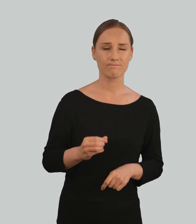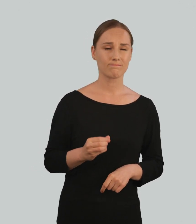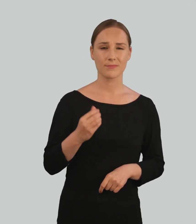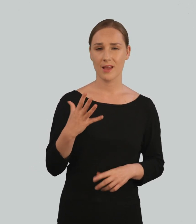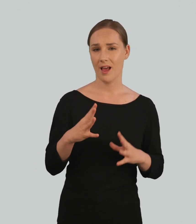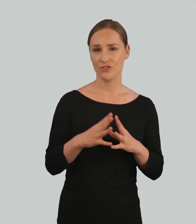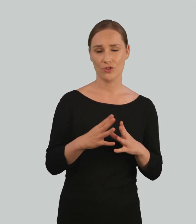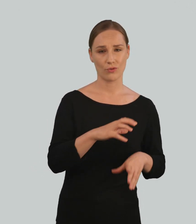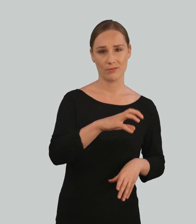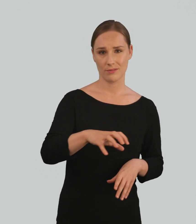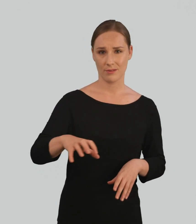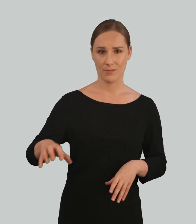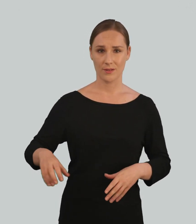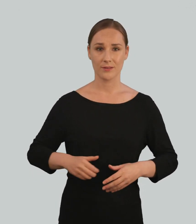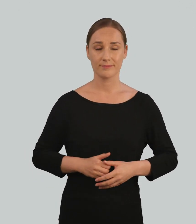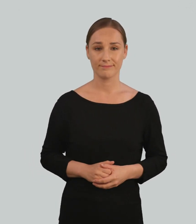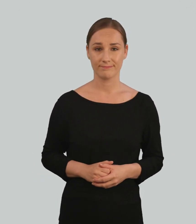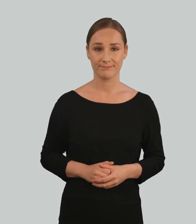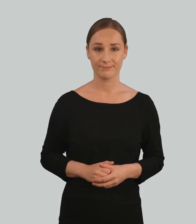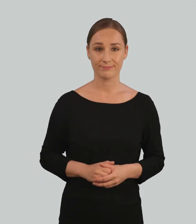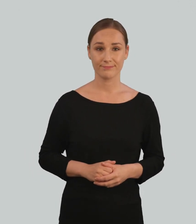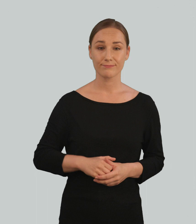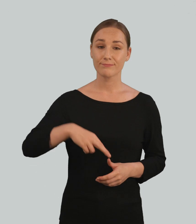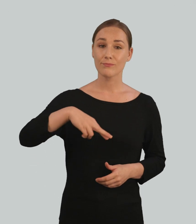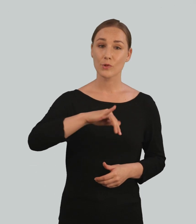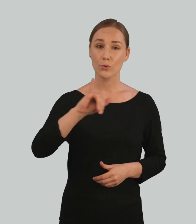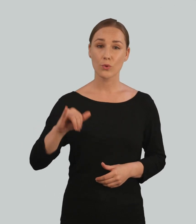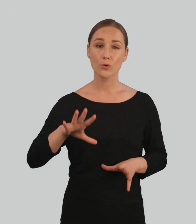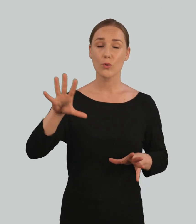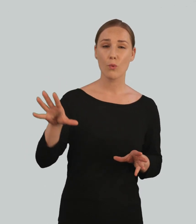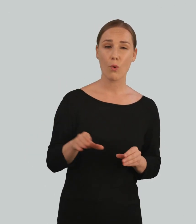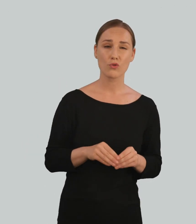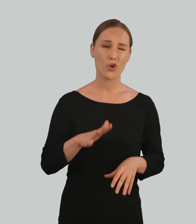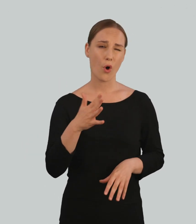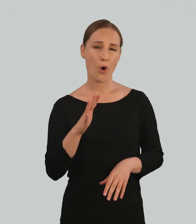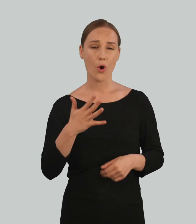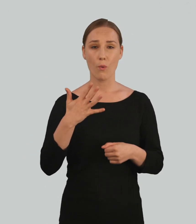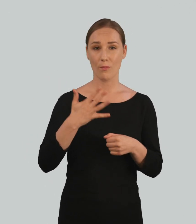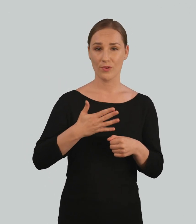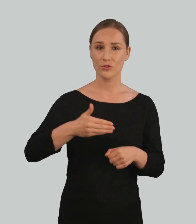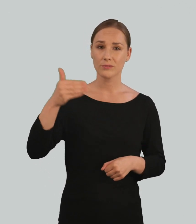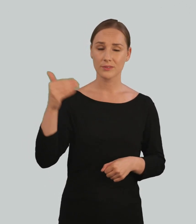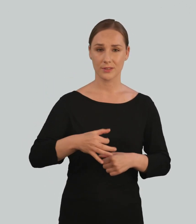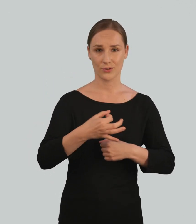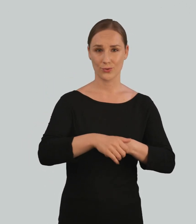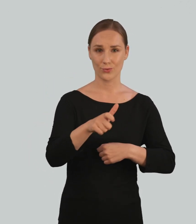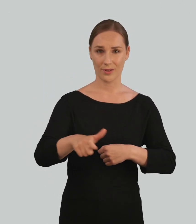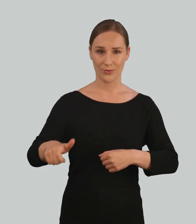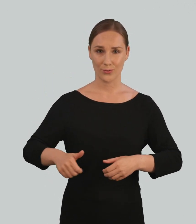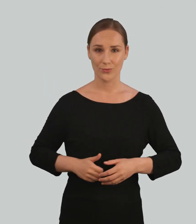z kilkudziesięciu dyscyplin, na których kształci się około 50 tysięcy studentów.